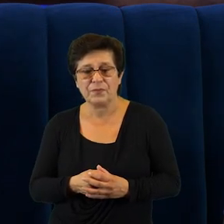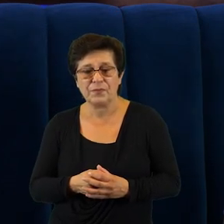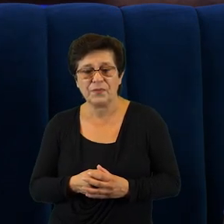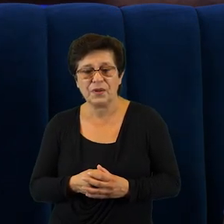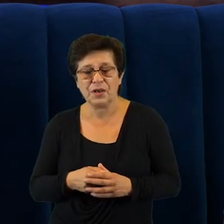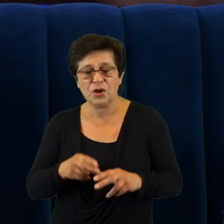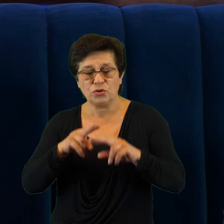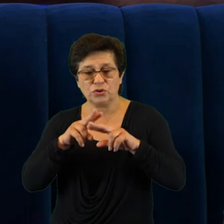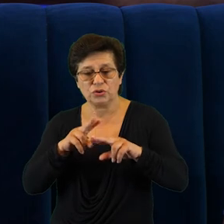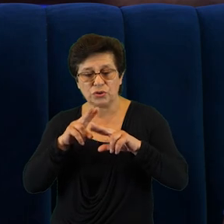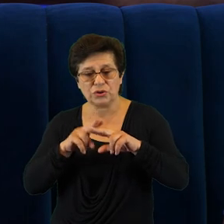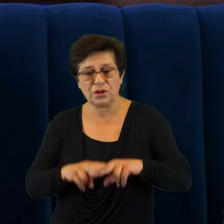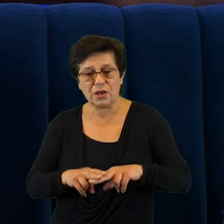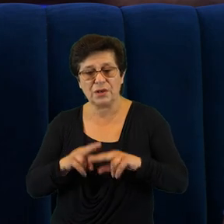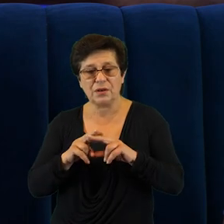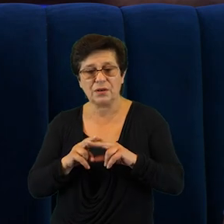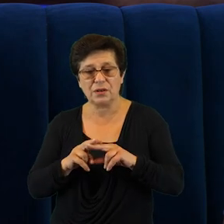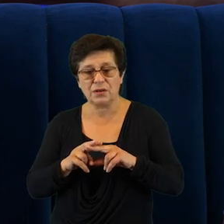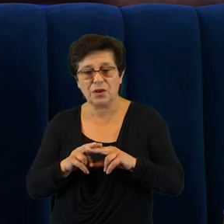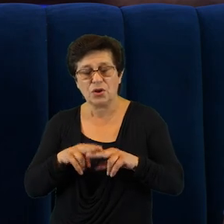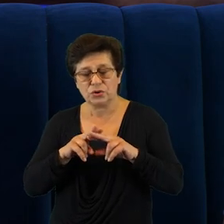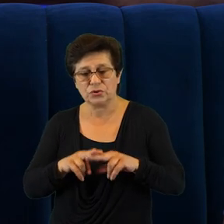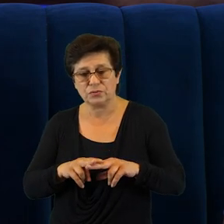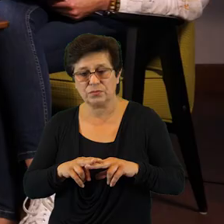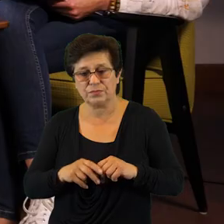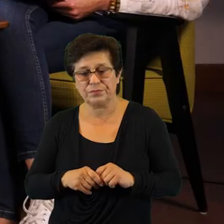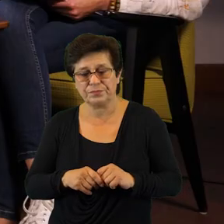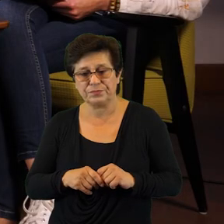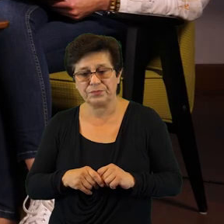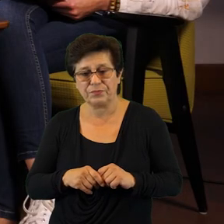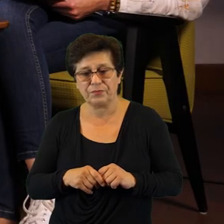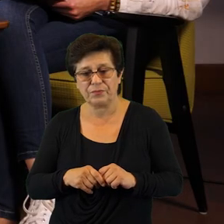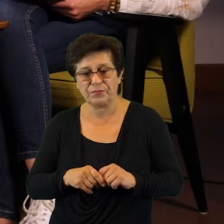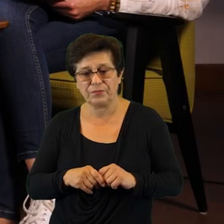Lekceważony przez oficerów londyńskich i tak dalej, przez tę emigrację.